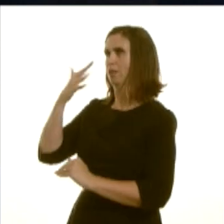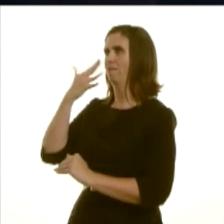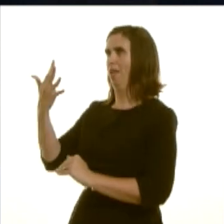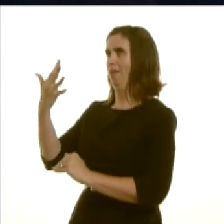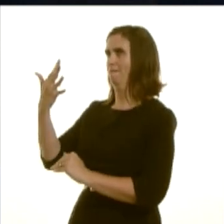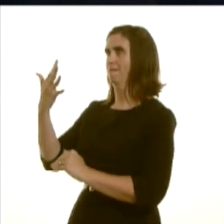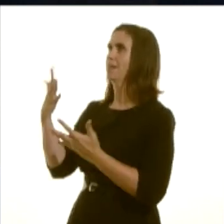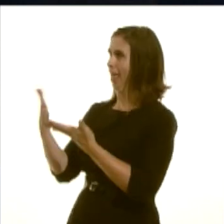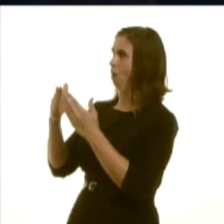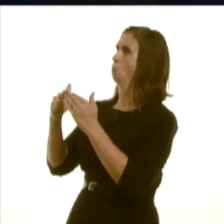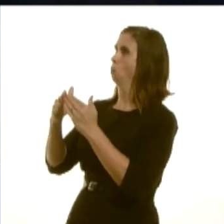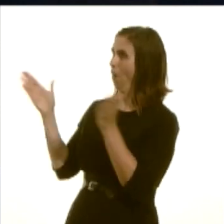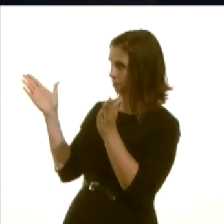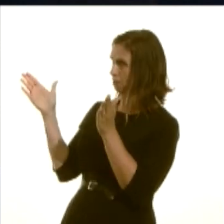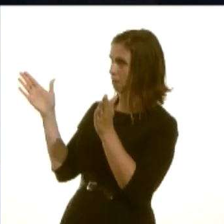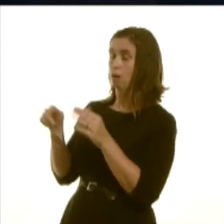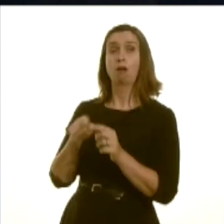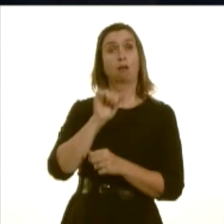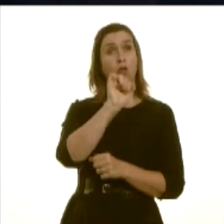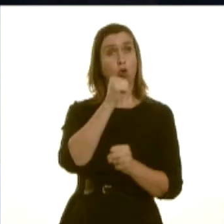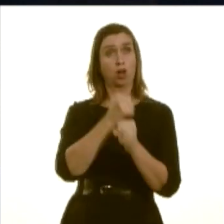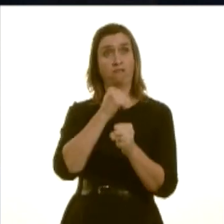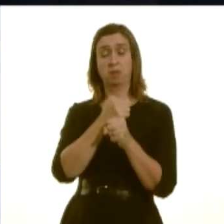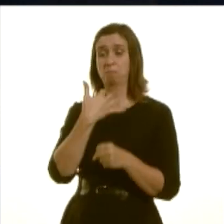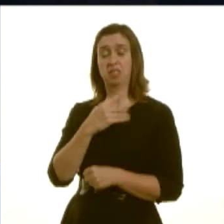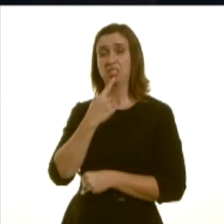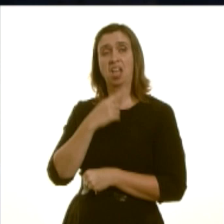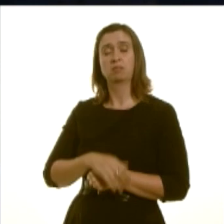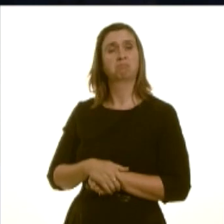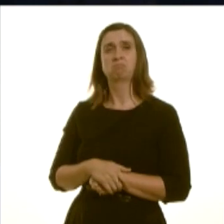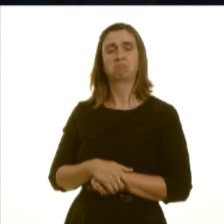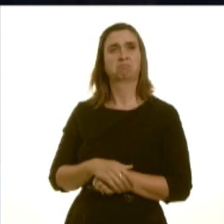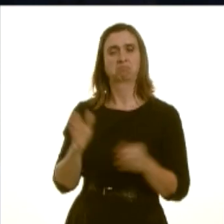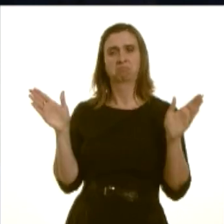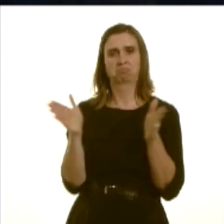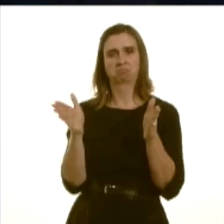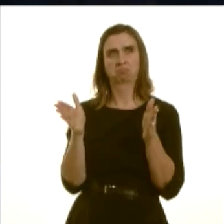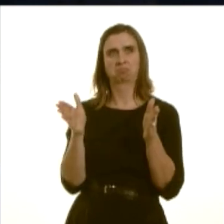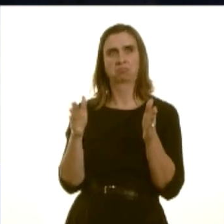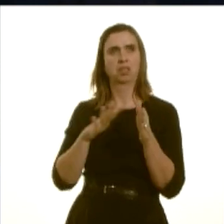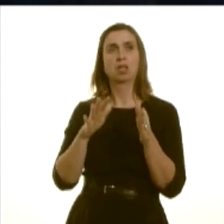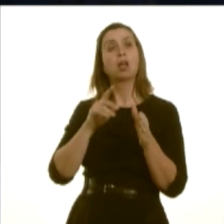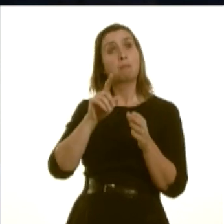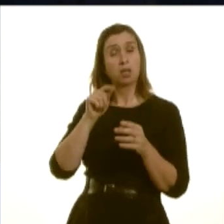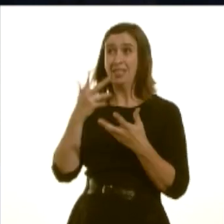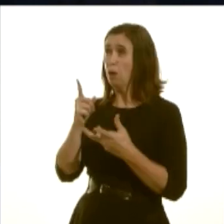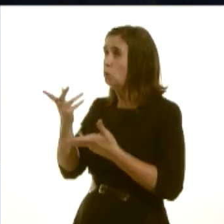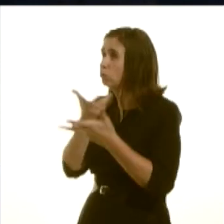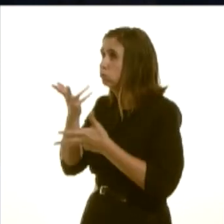ond a wnewch chi, yn ystod eich trafodaethau ynglyn â’r gyllideb, sicrhau eich bod yn